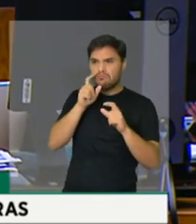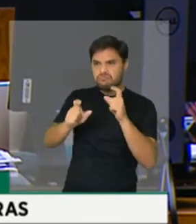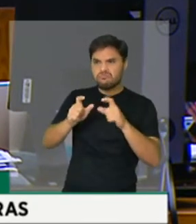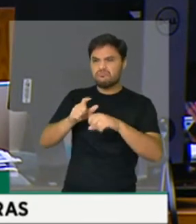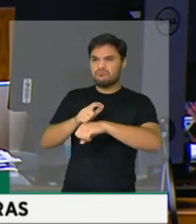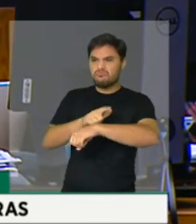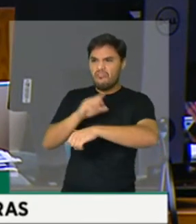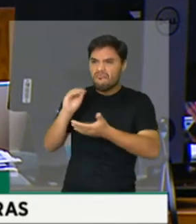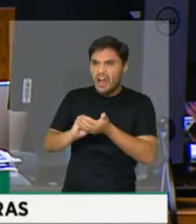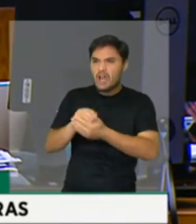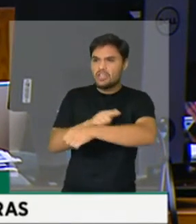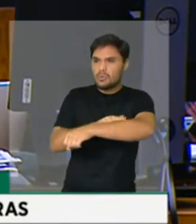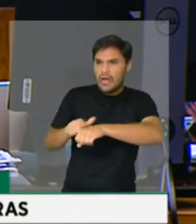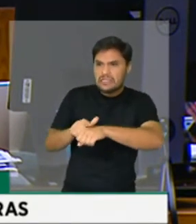GENTE TER QUE TOMAR MEDIDAS INJUSTAS OU JUSTAS PARA ALGUM